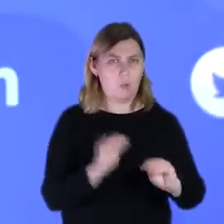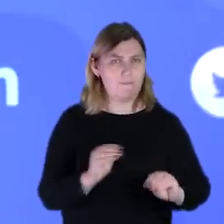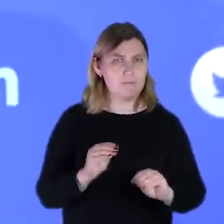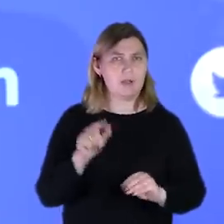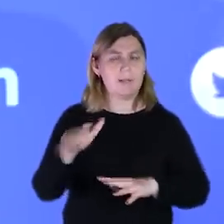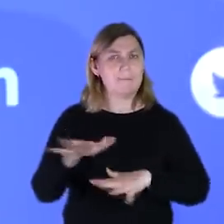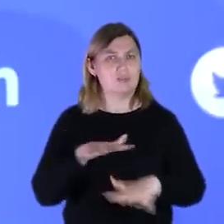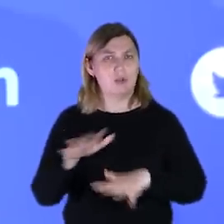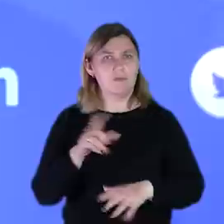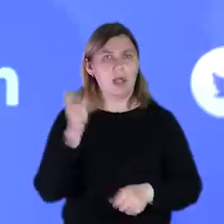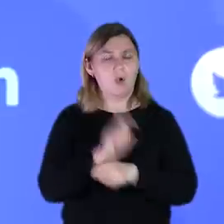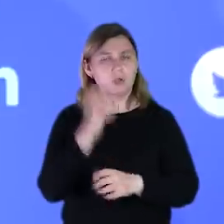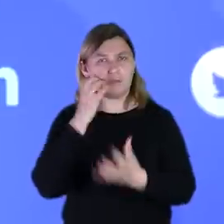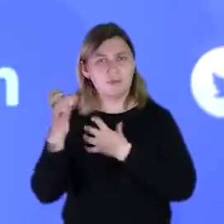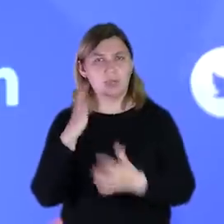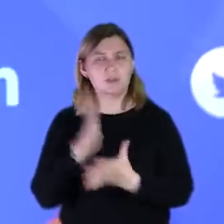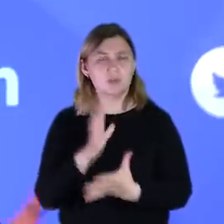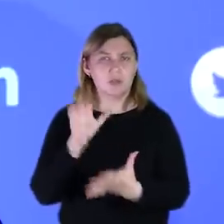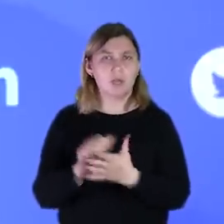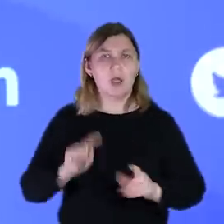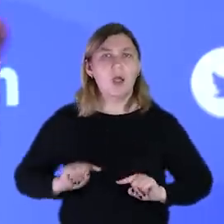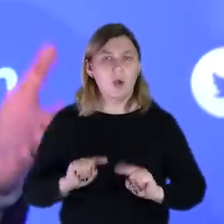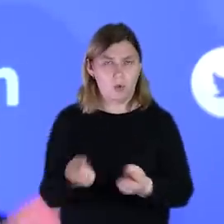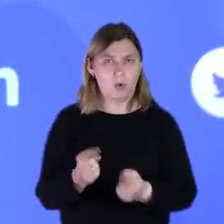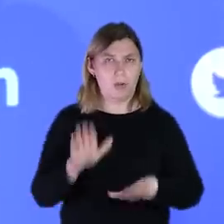Miejscowy kontrwywiad w zasadzie zajmuje się tylko organizowaniem im pobytu